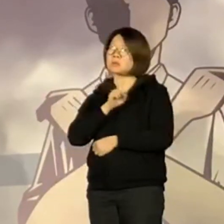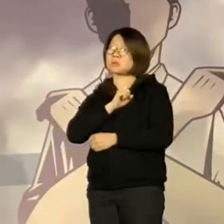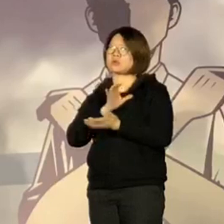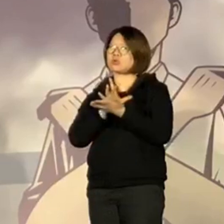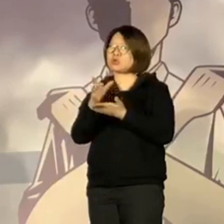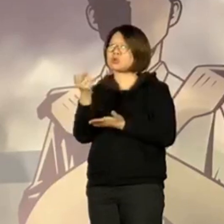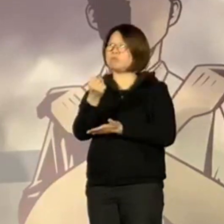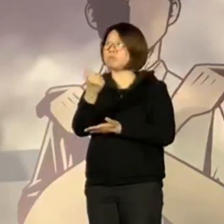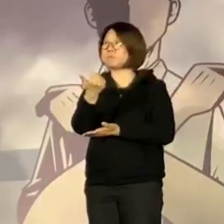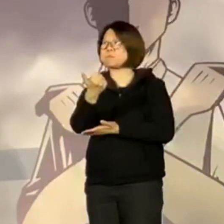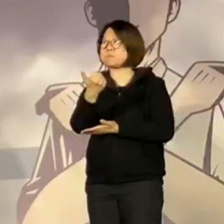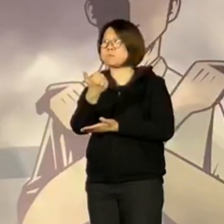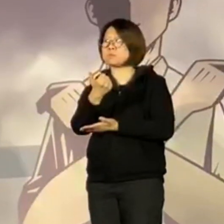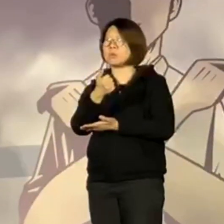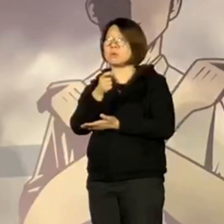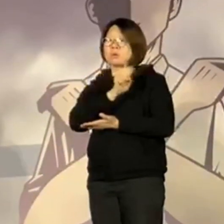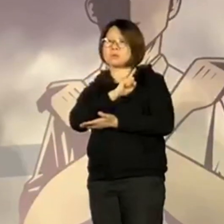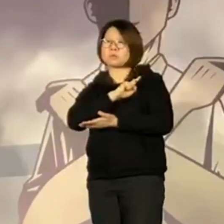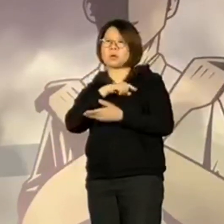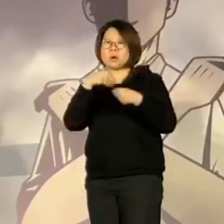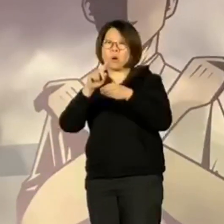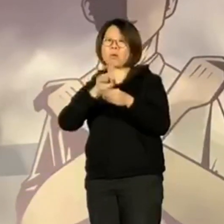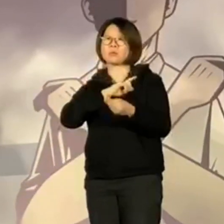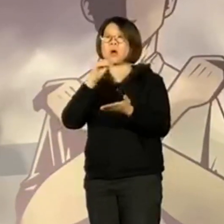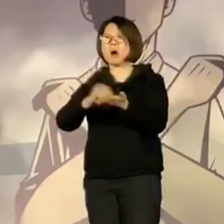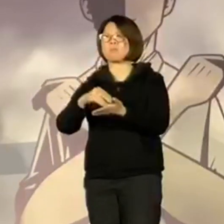開學之後 政府做了一個很特別的安排